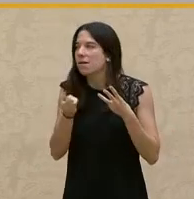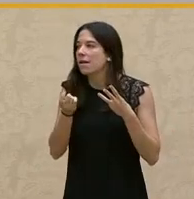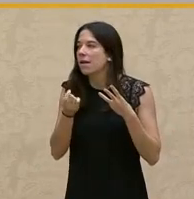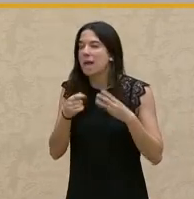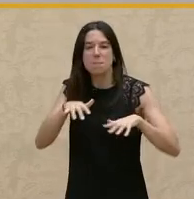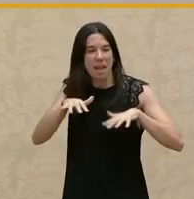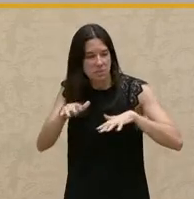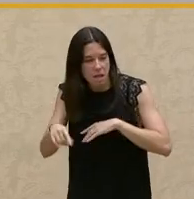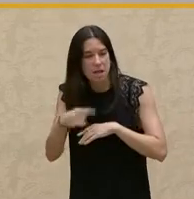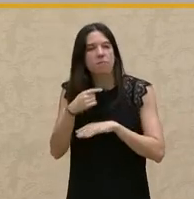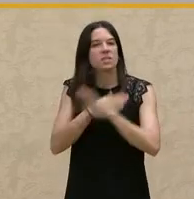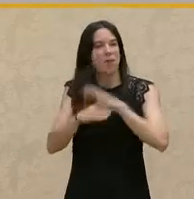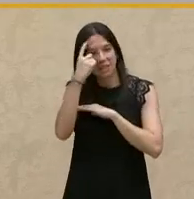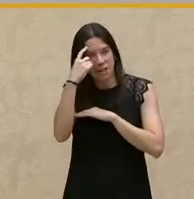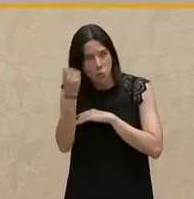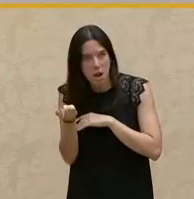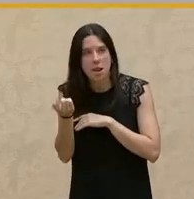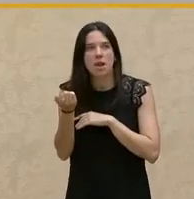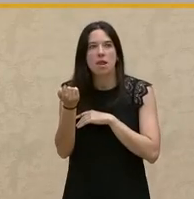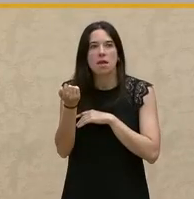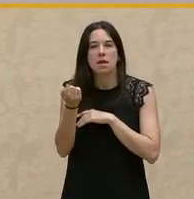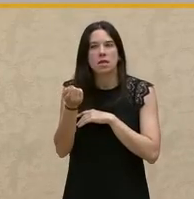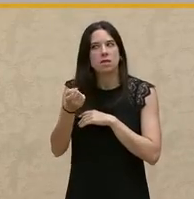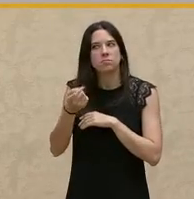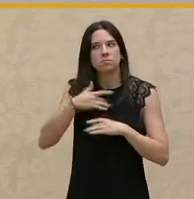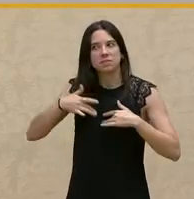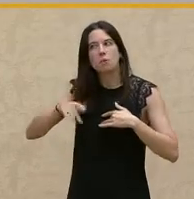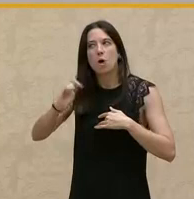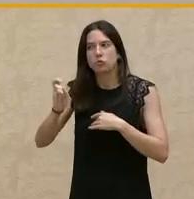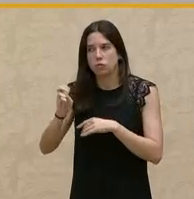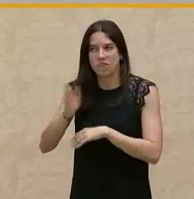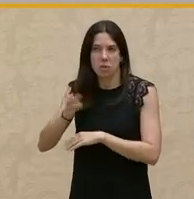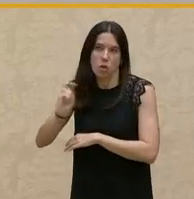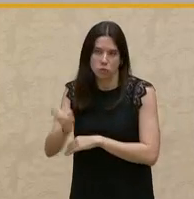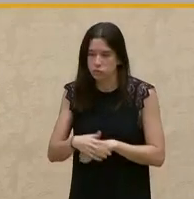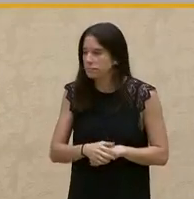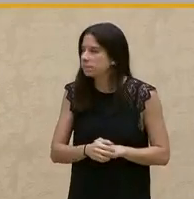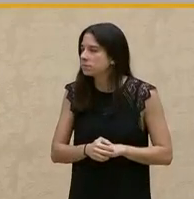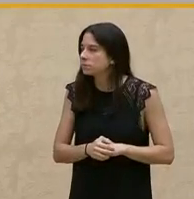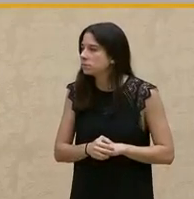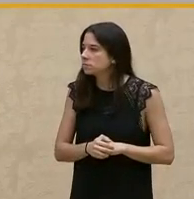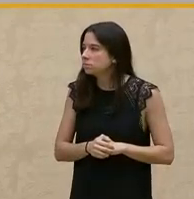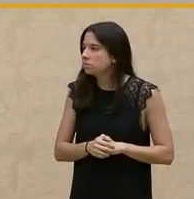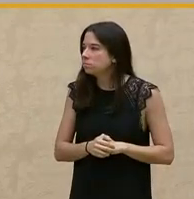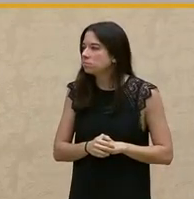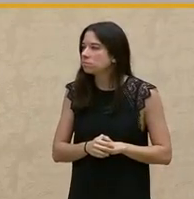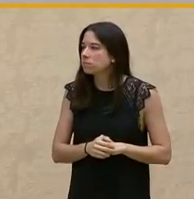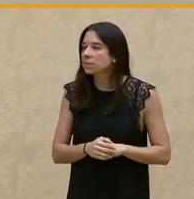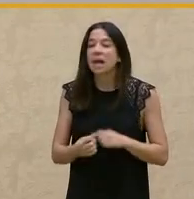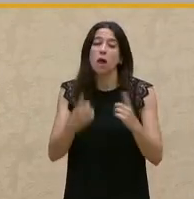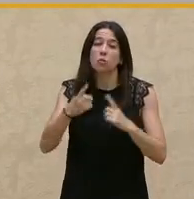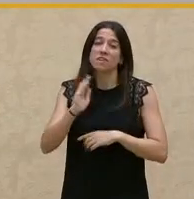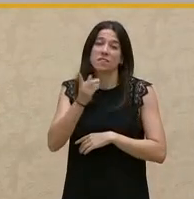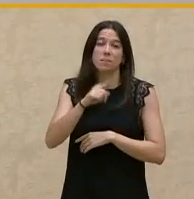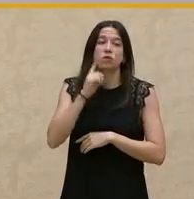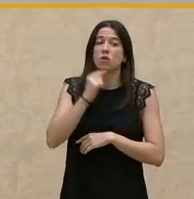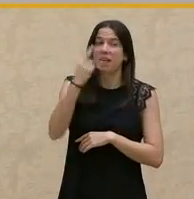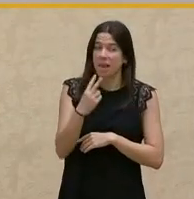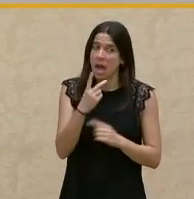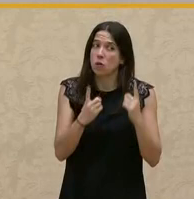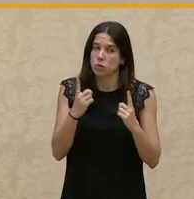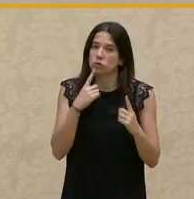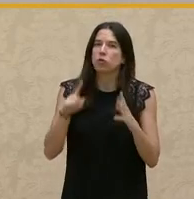intelectual y otros imprescindibilidad. Tenemos algunos afectados con sordoceguera, no total,